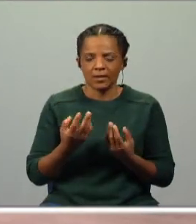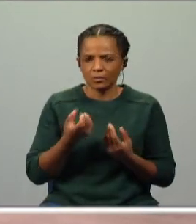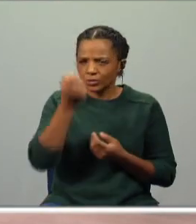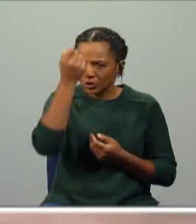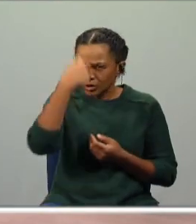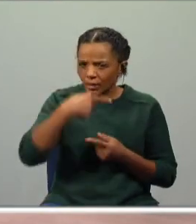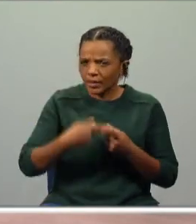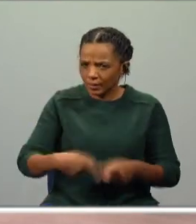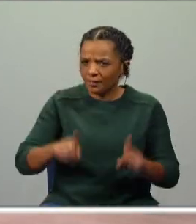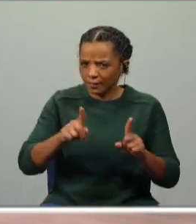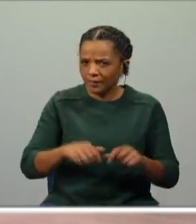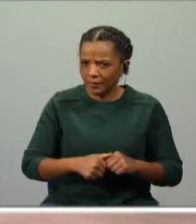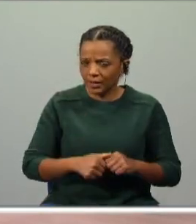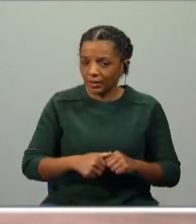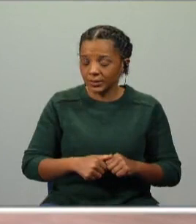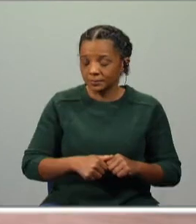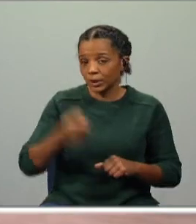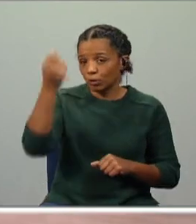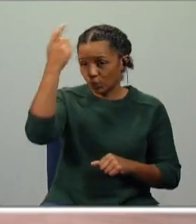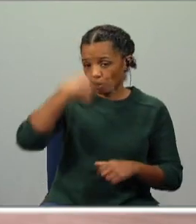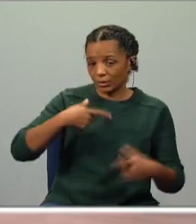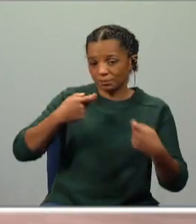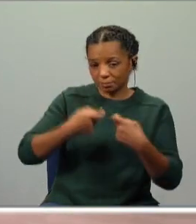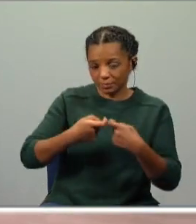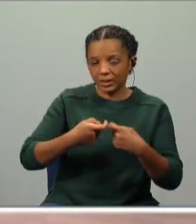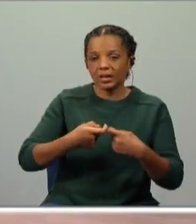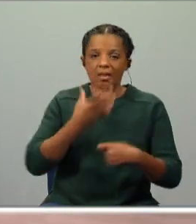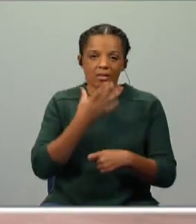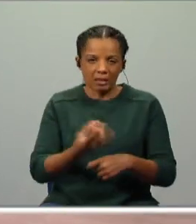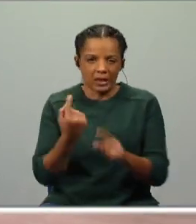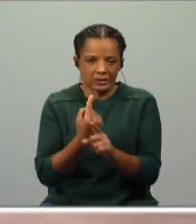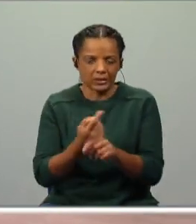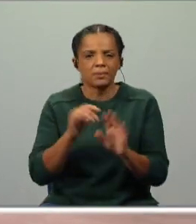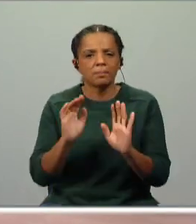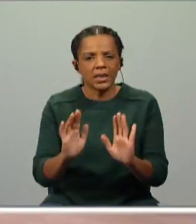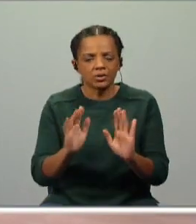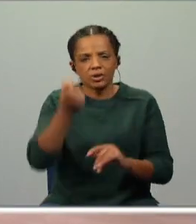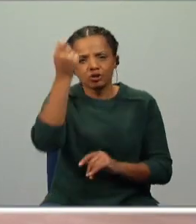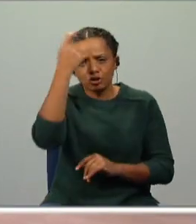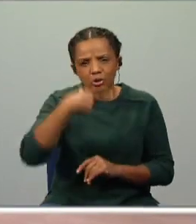Embora seja uma história para esta época festiva, eu acho que é uma história que vão gostar